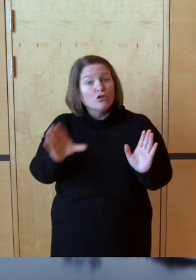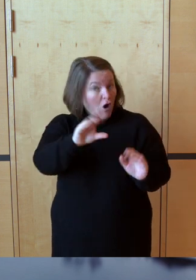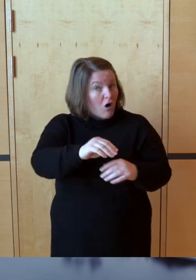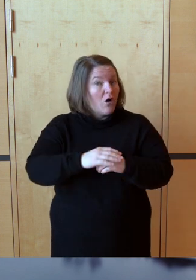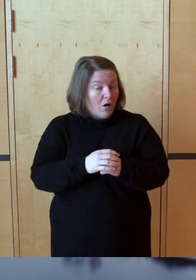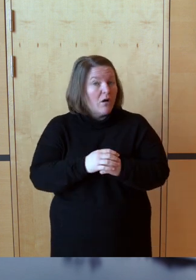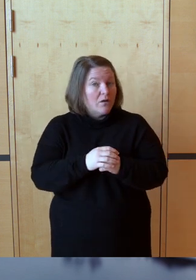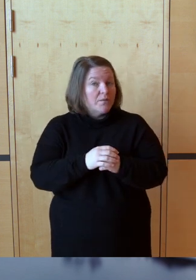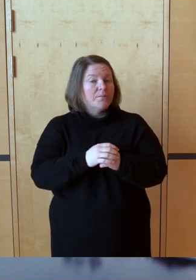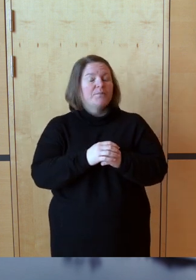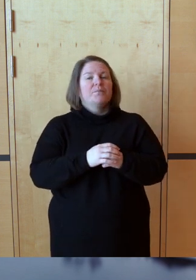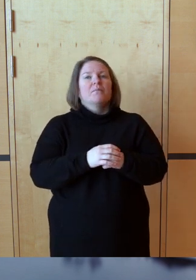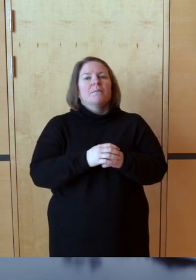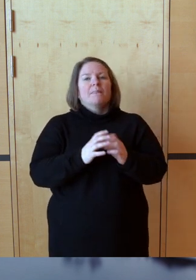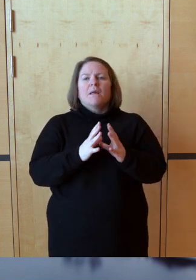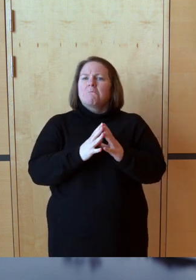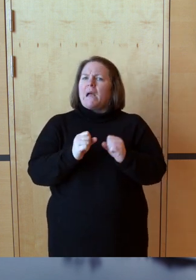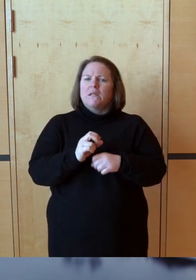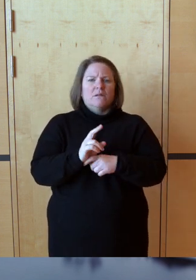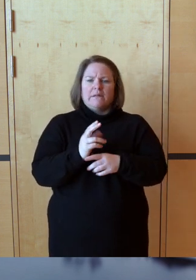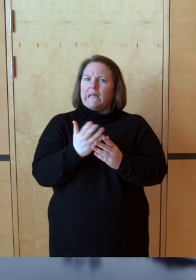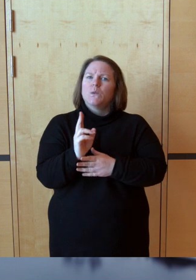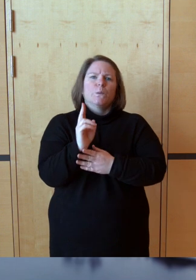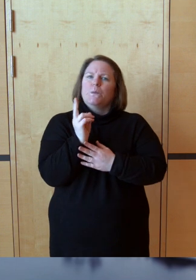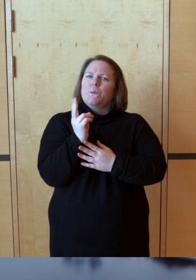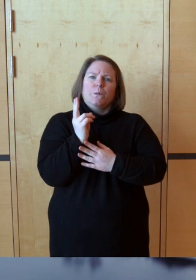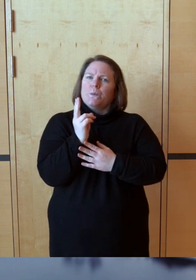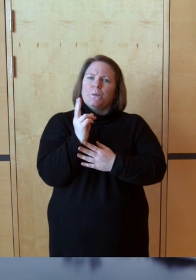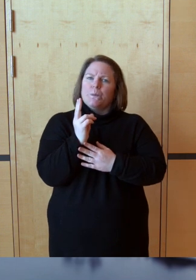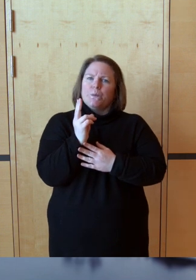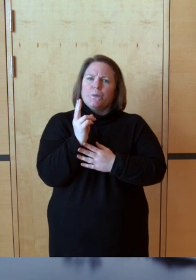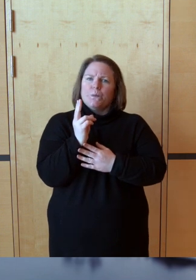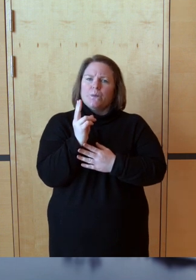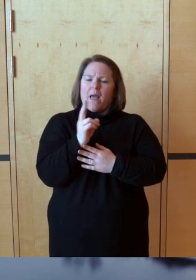Men inte som det ser ut i nuläget och inom överskådlig framtid